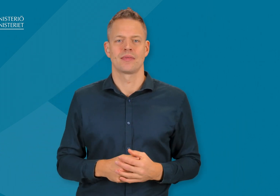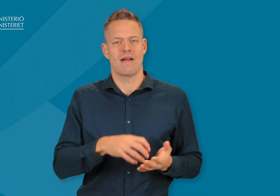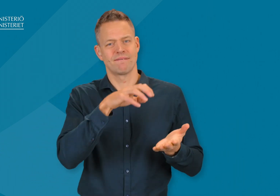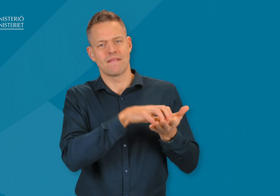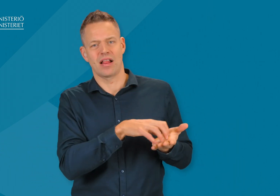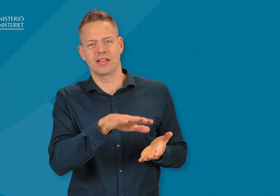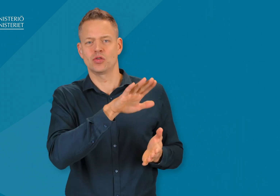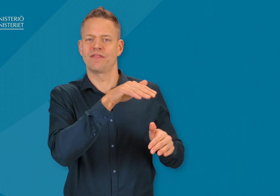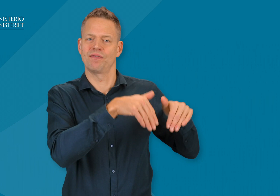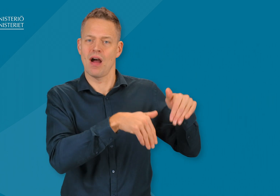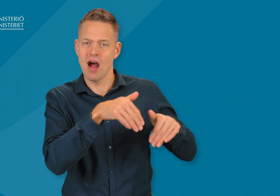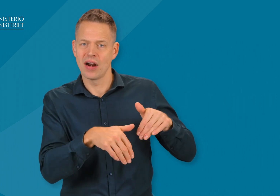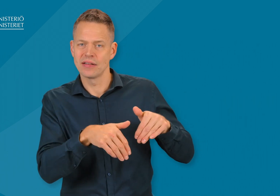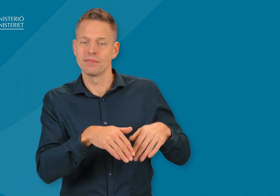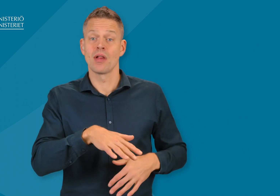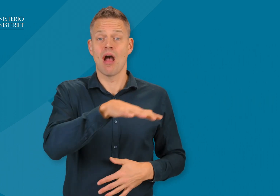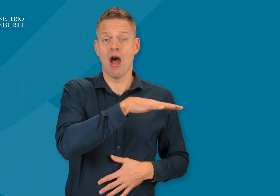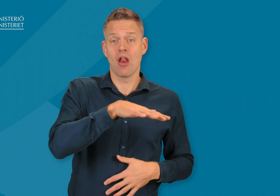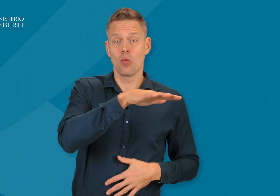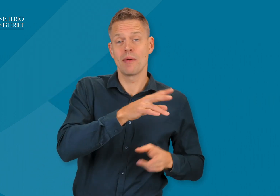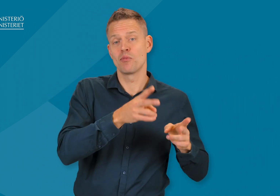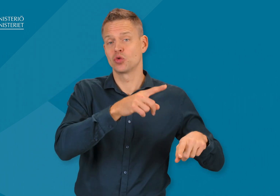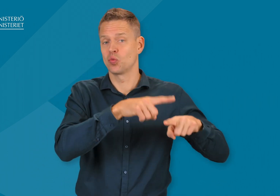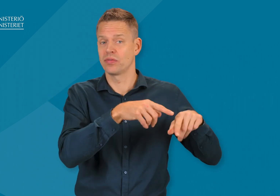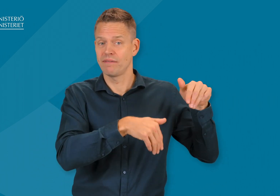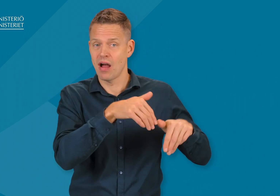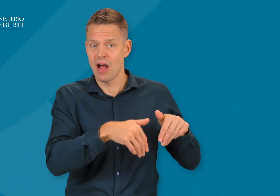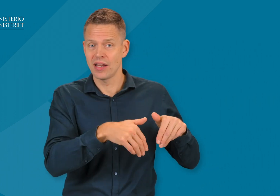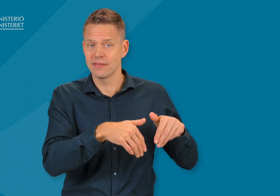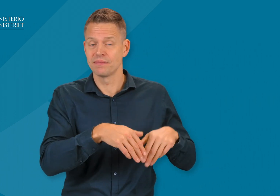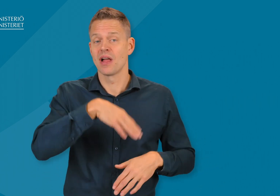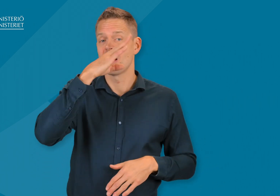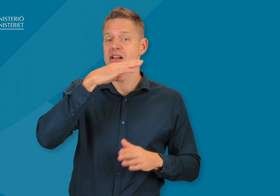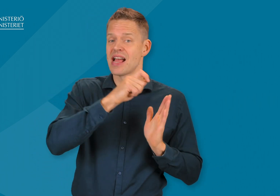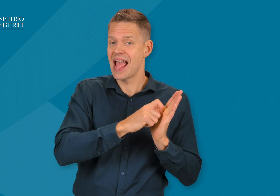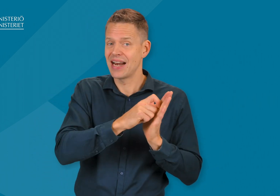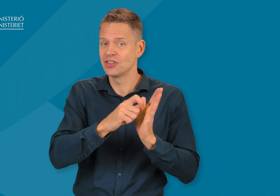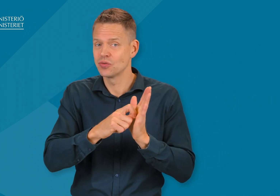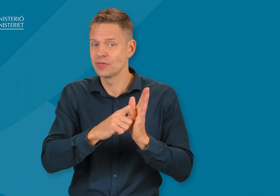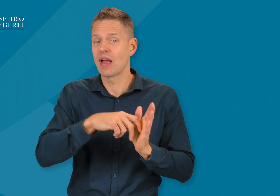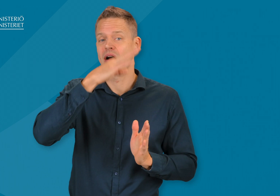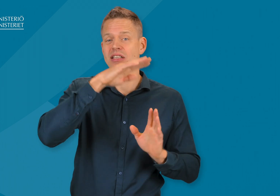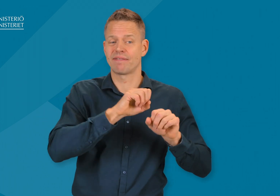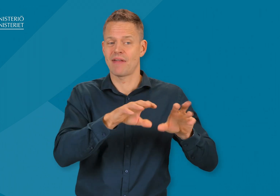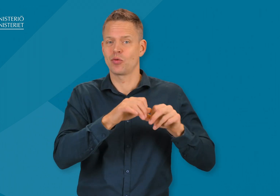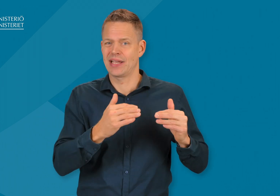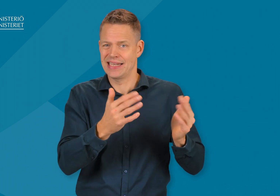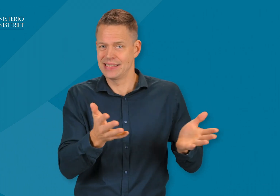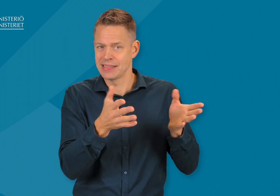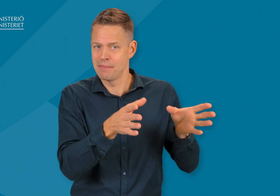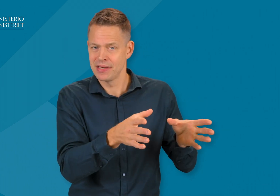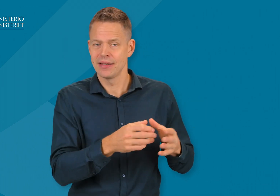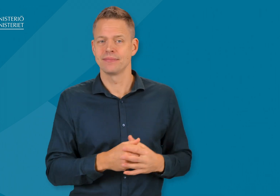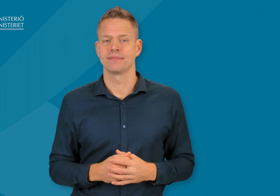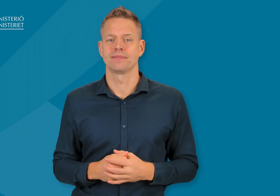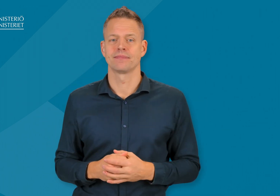• valtiolliset vaalit, alue- ja kuntavaalit, kansan- äänestykset sekä kansalaisvaikuttamisen edistäminen